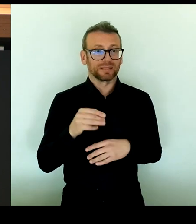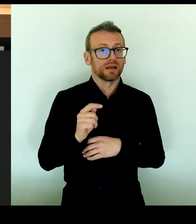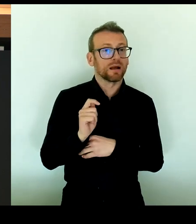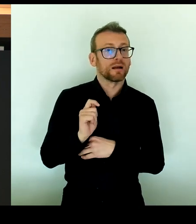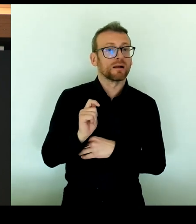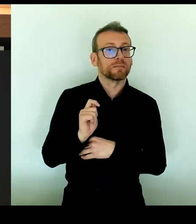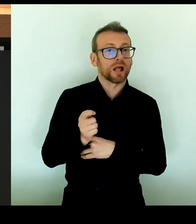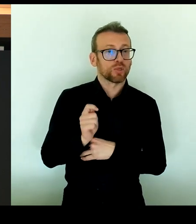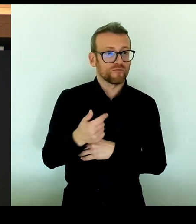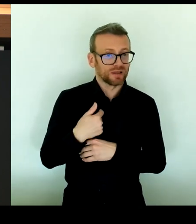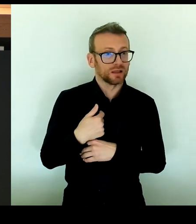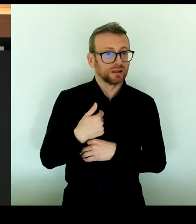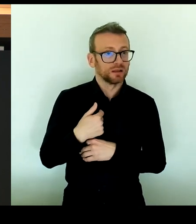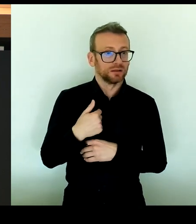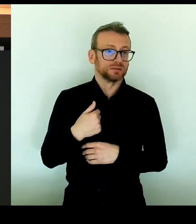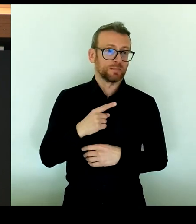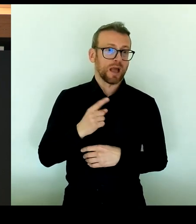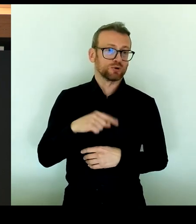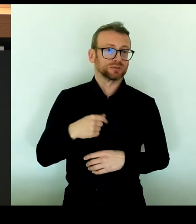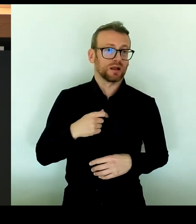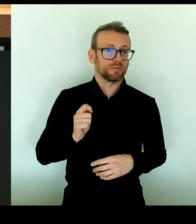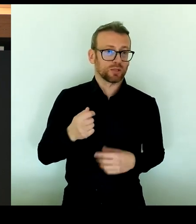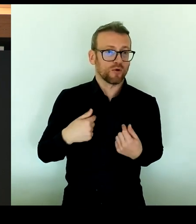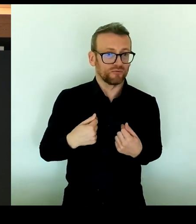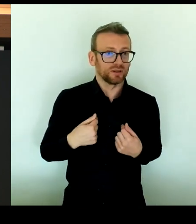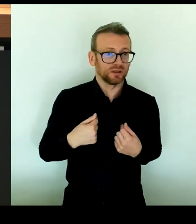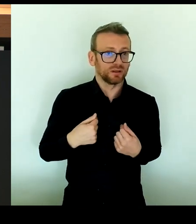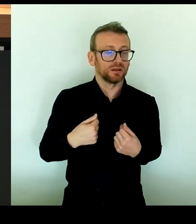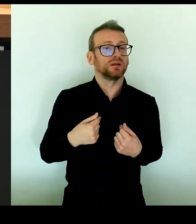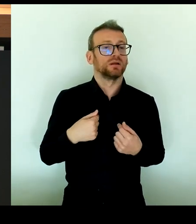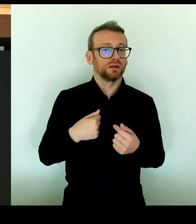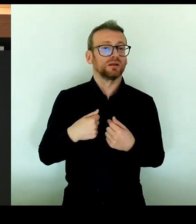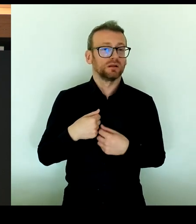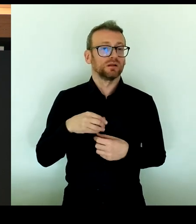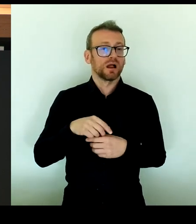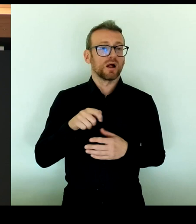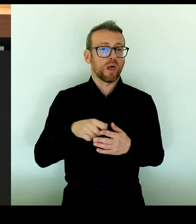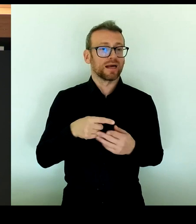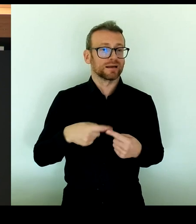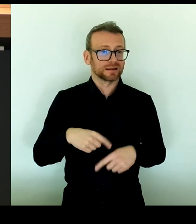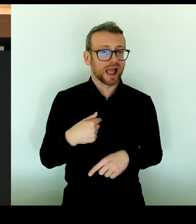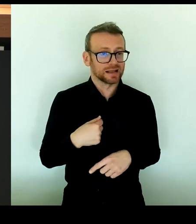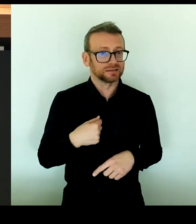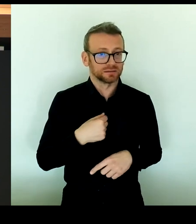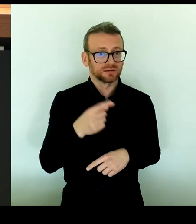Grundlagen einer Stadtentwicklung und Verkehrspolitik, wie sie die Bevölkerung vorstellen kann, so muss man es machen.